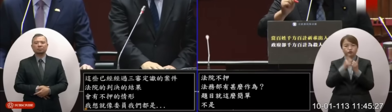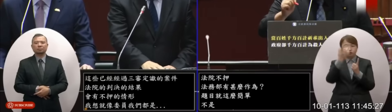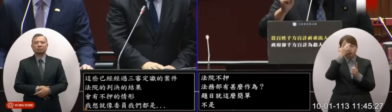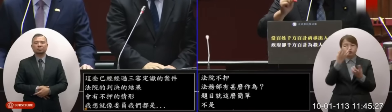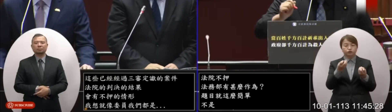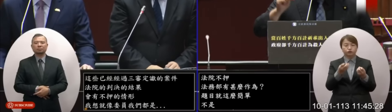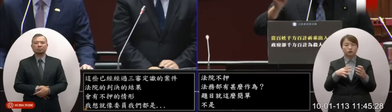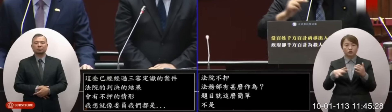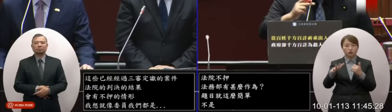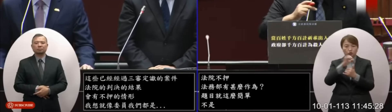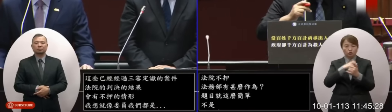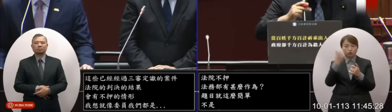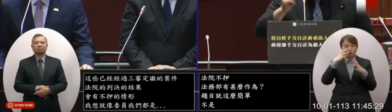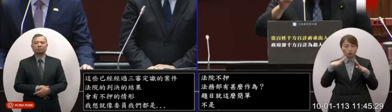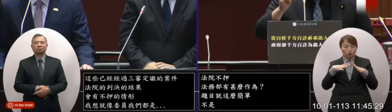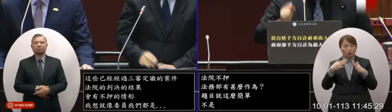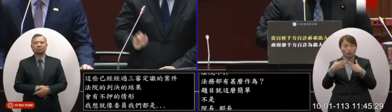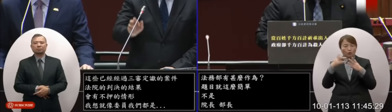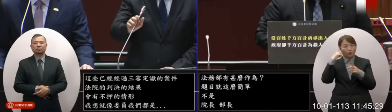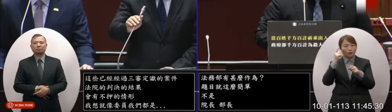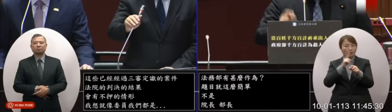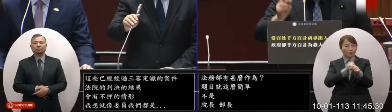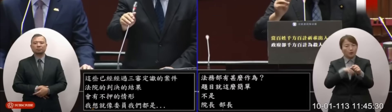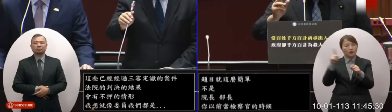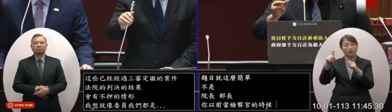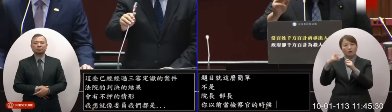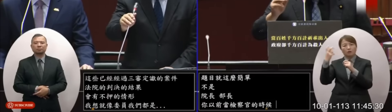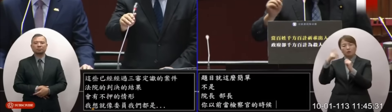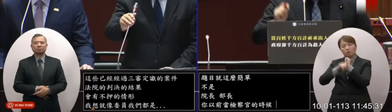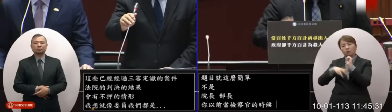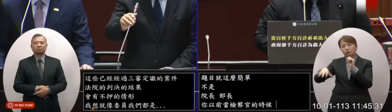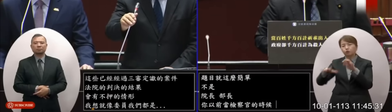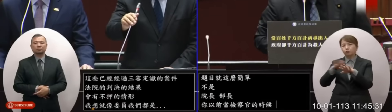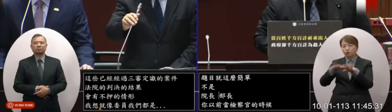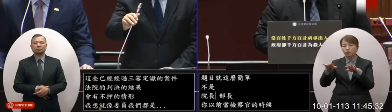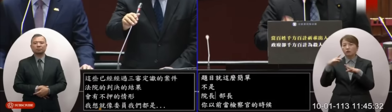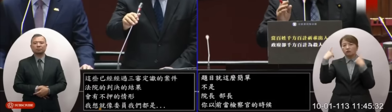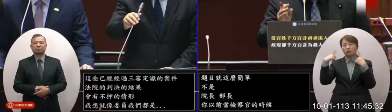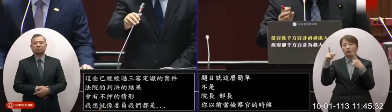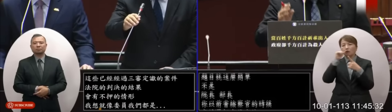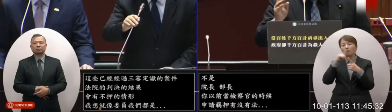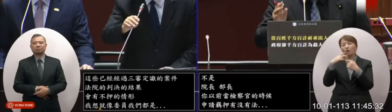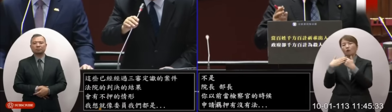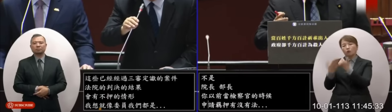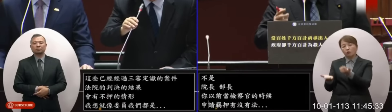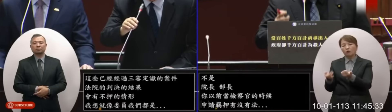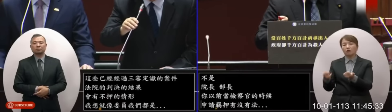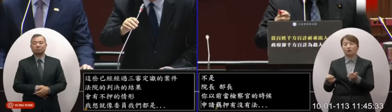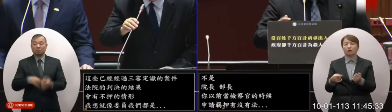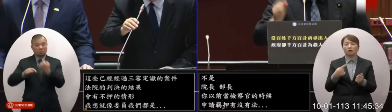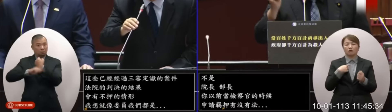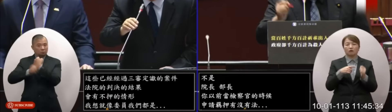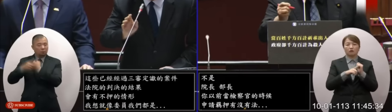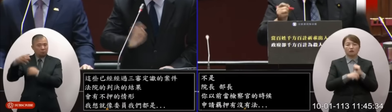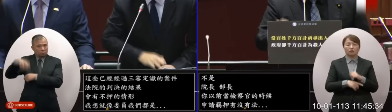全國的檢察官申押都認為法院會壓 但是法官常常 都把人放掉 所以部長 我們對法院法院要有信心